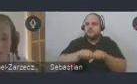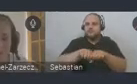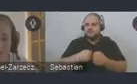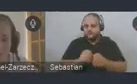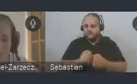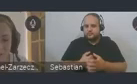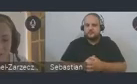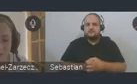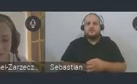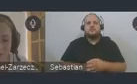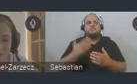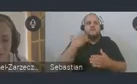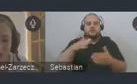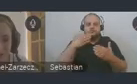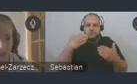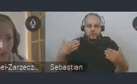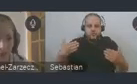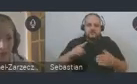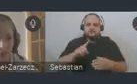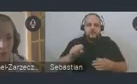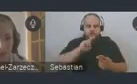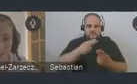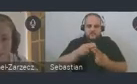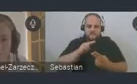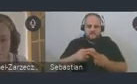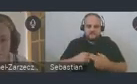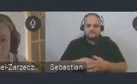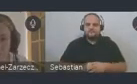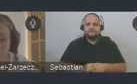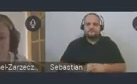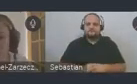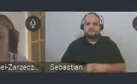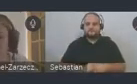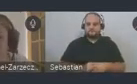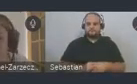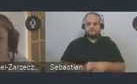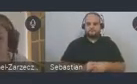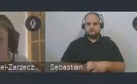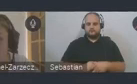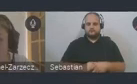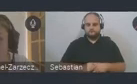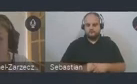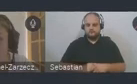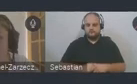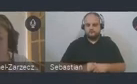Bardzo dziękuję za wasze wszystkie głosy. To są bardzo cenne wskazówki.